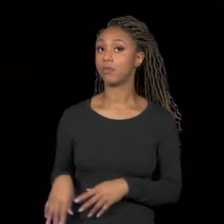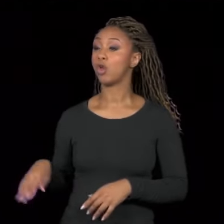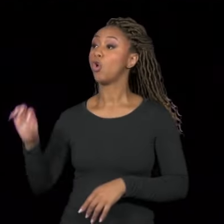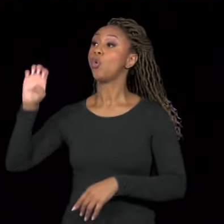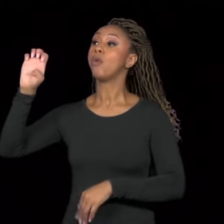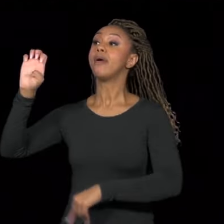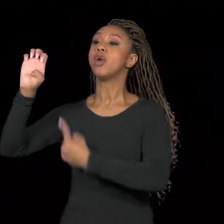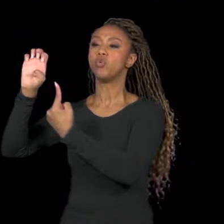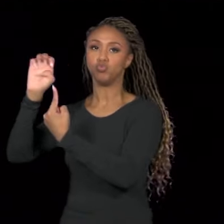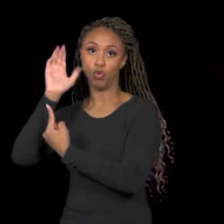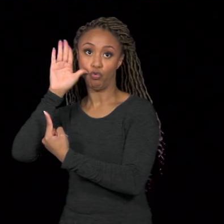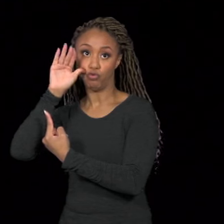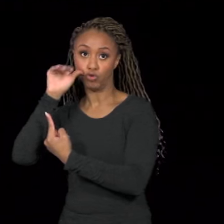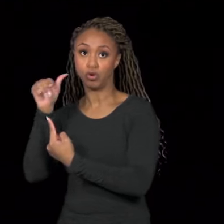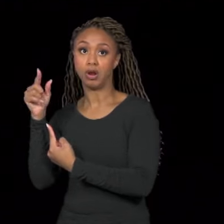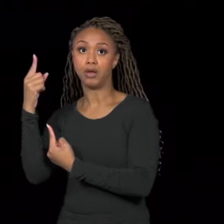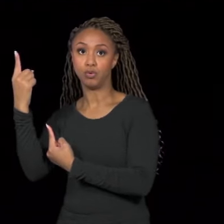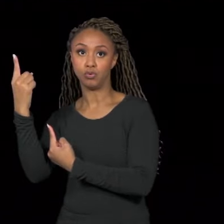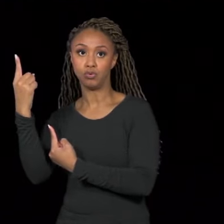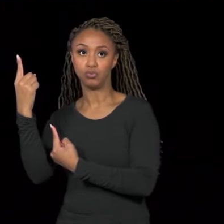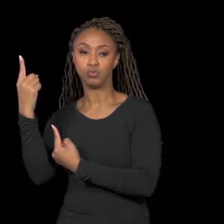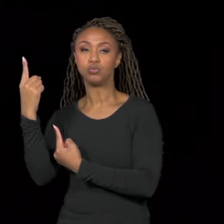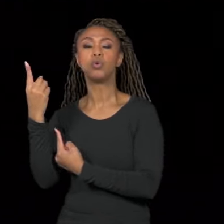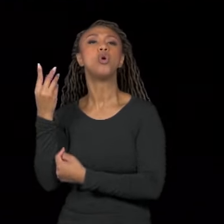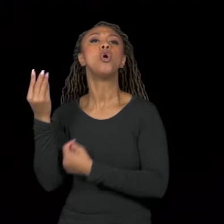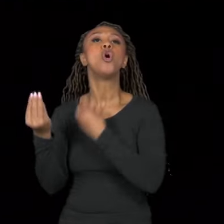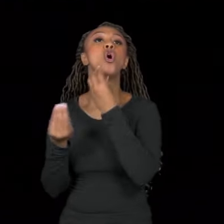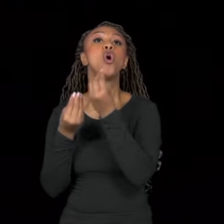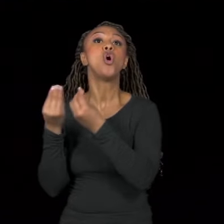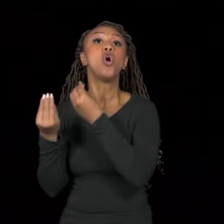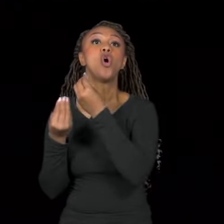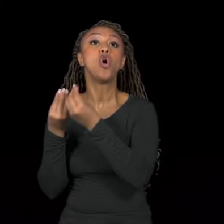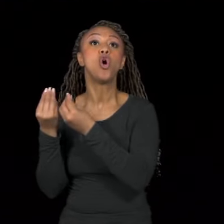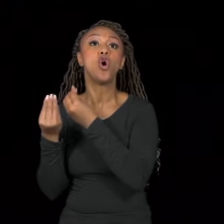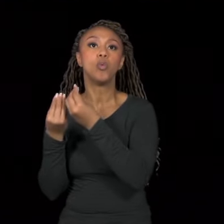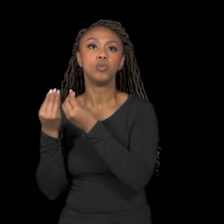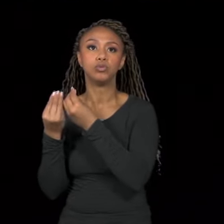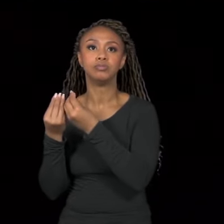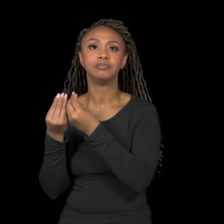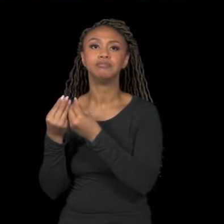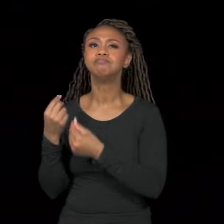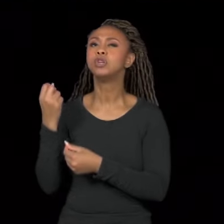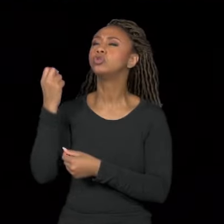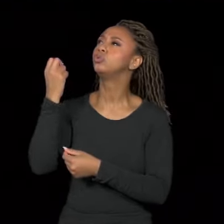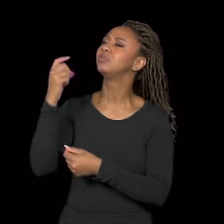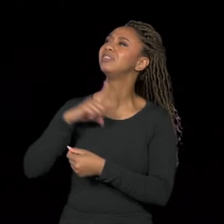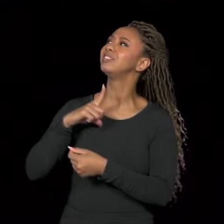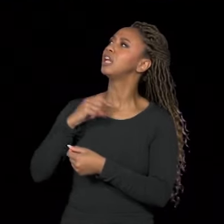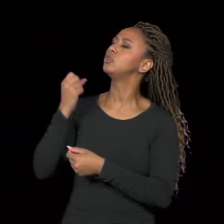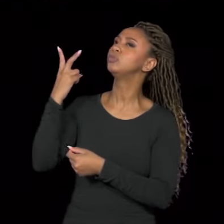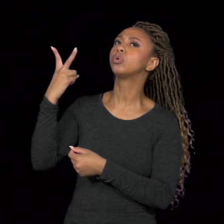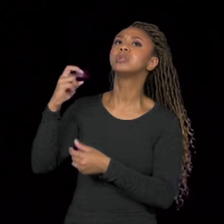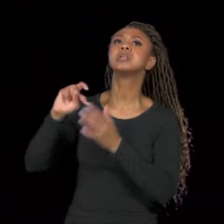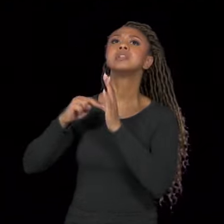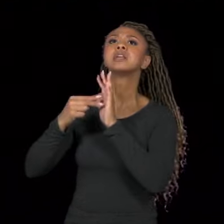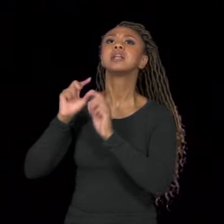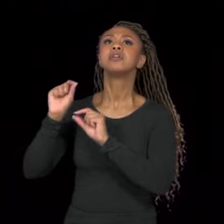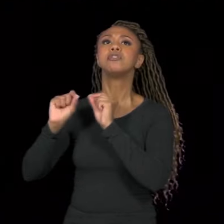RELACIONA NESSE RELACIONAMENTO COM O PAPEL 2. OU SEJA, ELE É UM SUPERVISIONADO.